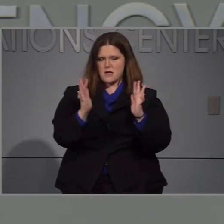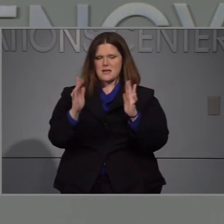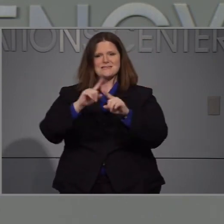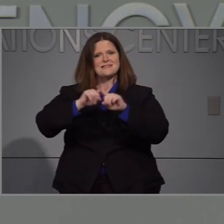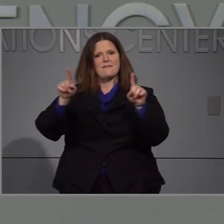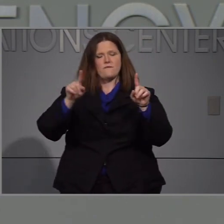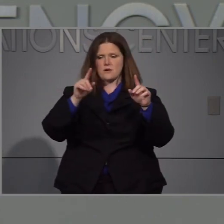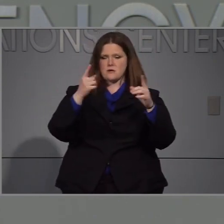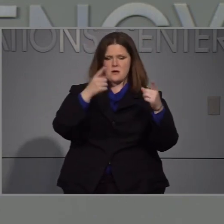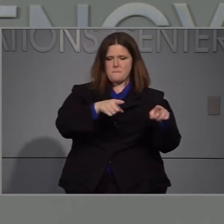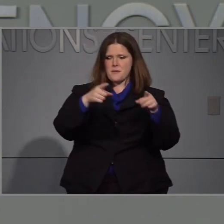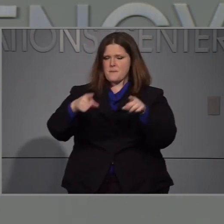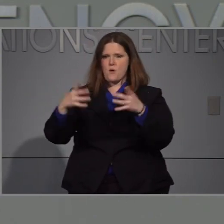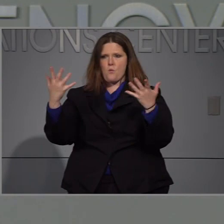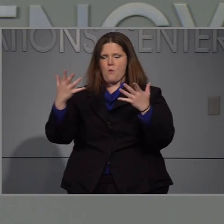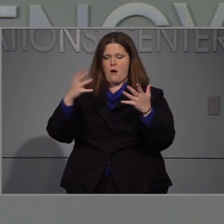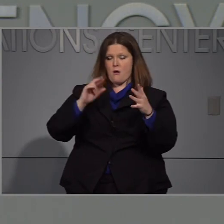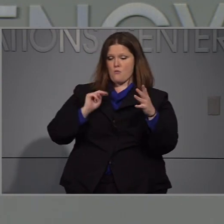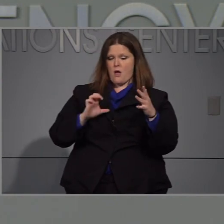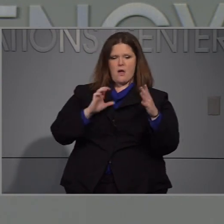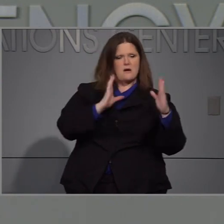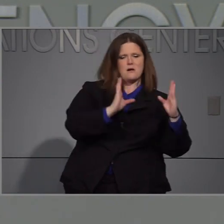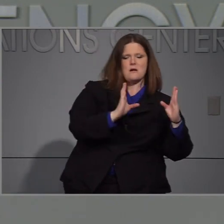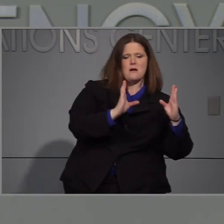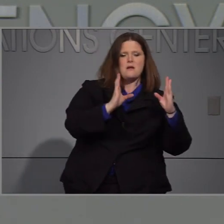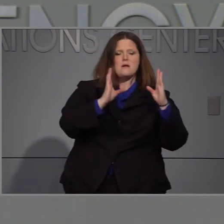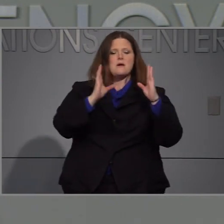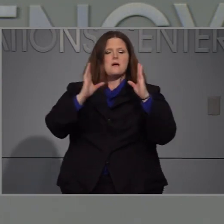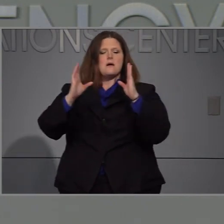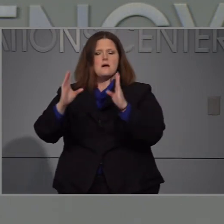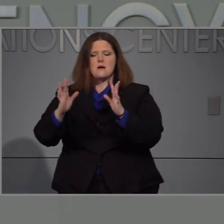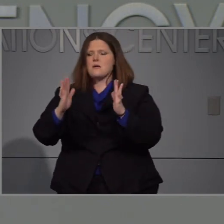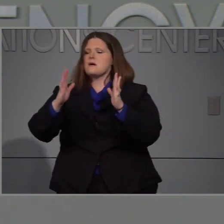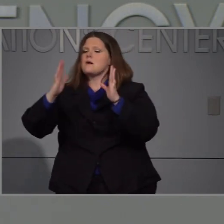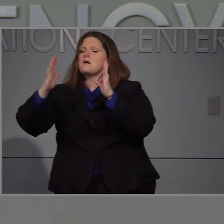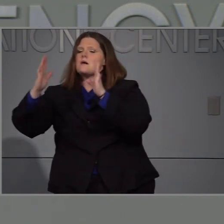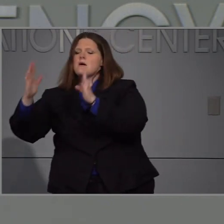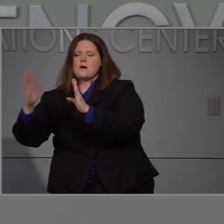longitudinalmente podemos ver distintos momentos de tiempo y como es la transmisión del